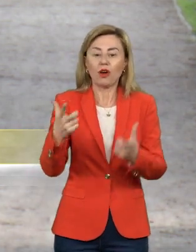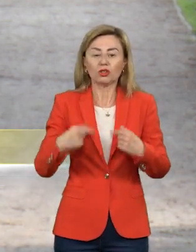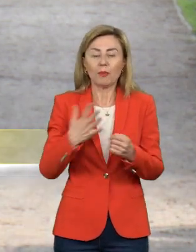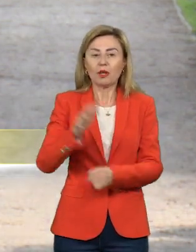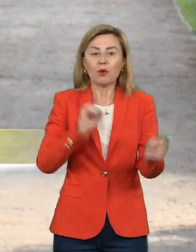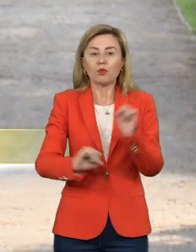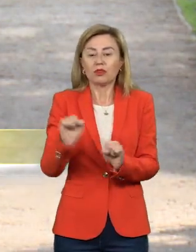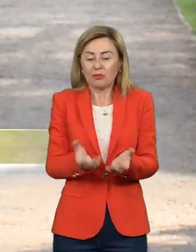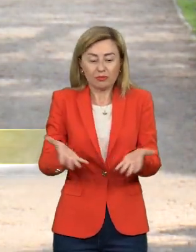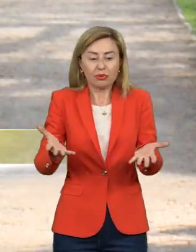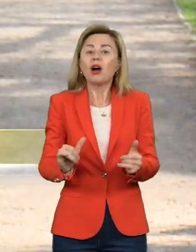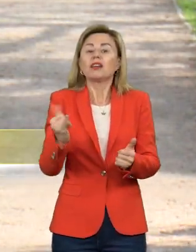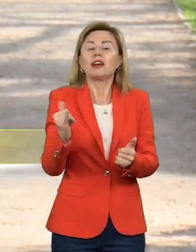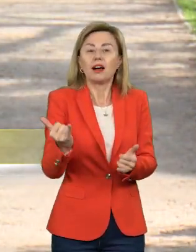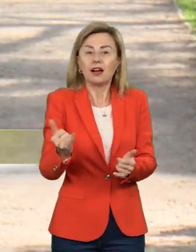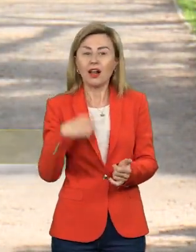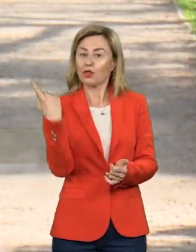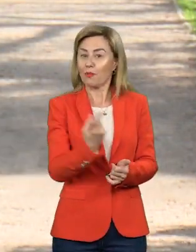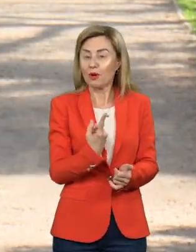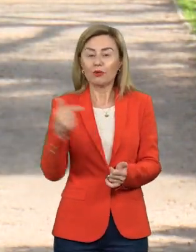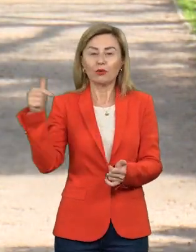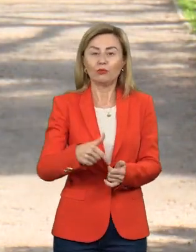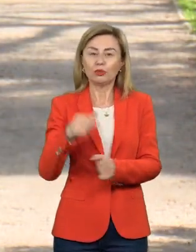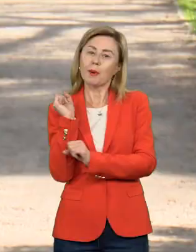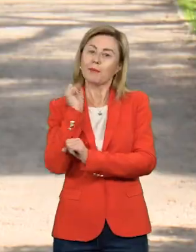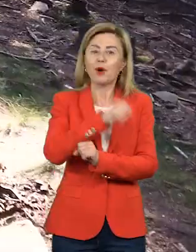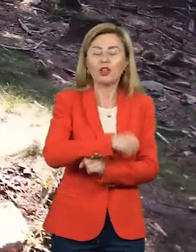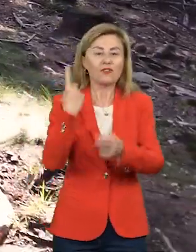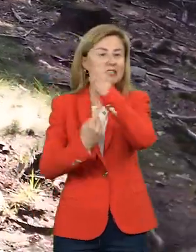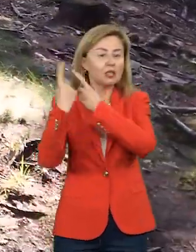A ja uważam, że to my musimy przełamywać tę barierę i zmienić trochę tę definicję.